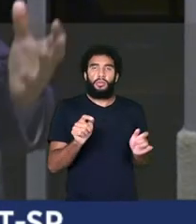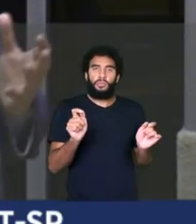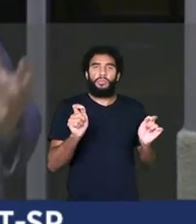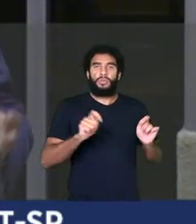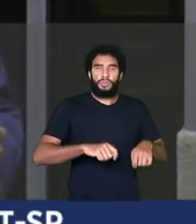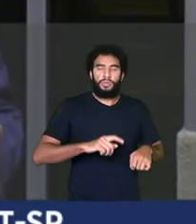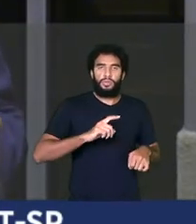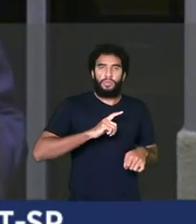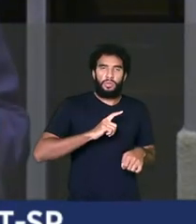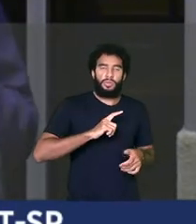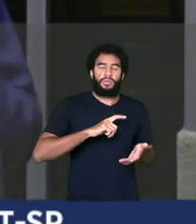CONTRATOS É UM ROL APENAS E O SEGURADO POSSA TER A COBERTURA